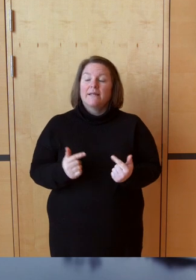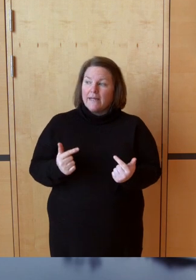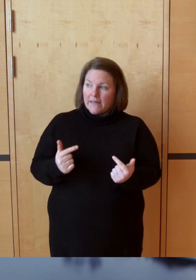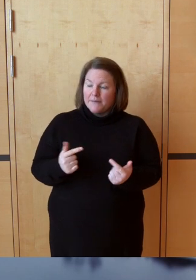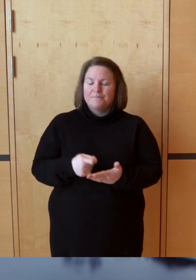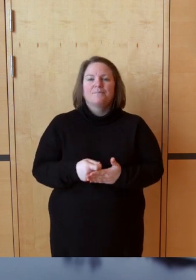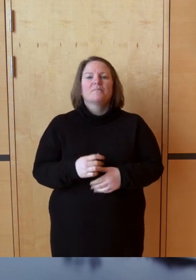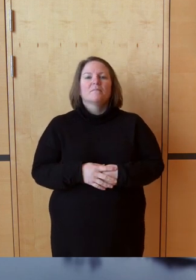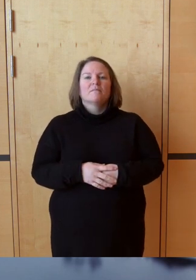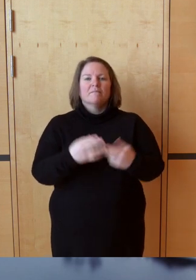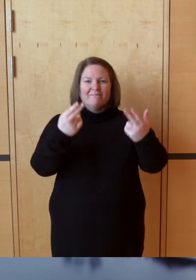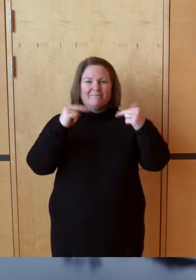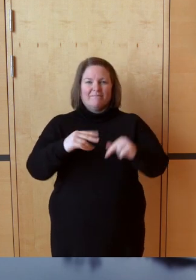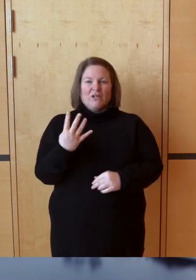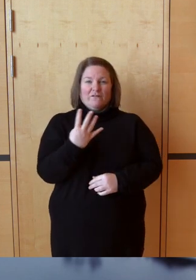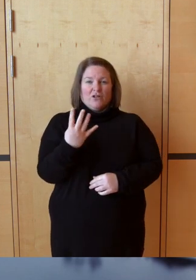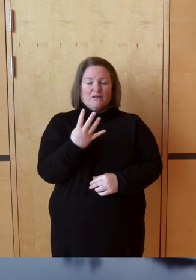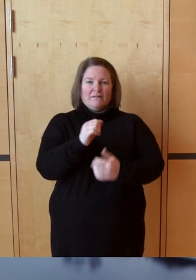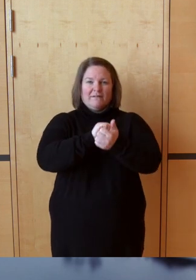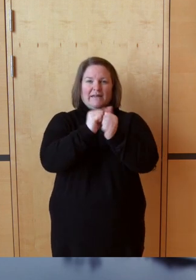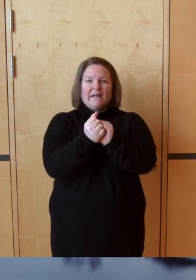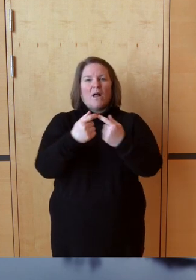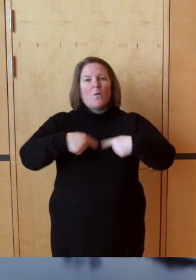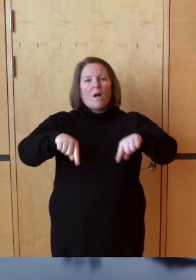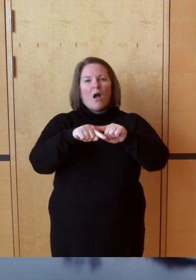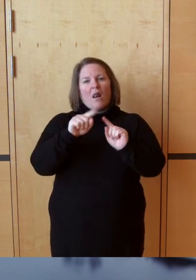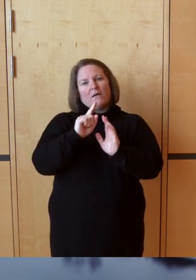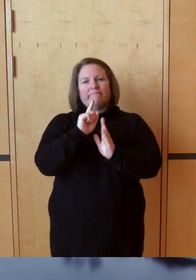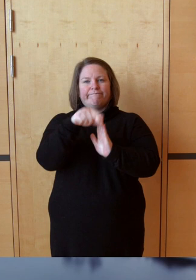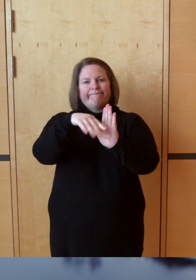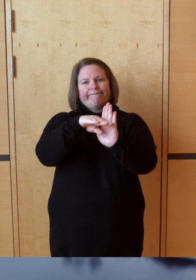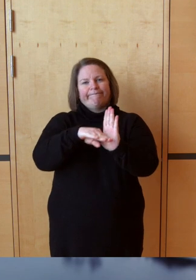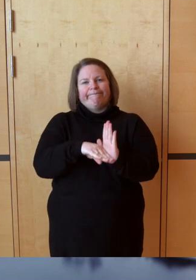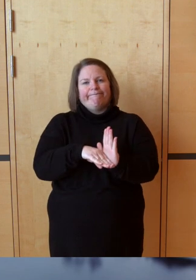Vem vinner på ärende 4 M Nya lokala ordningsföreskrifter Whippit